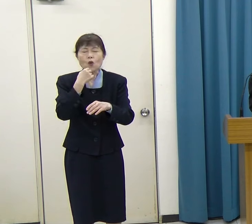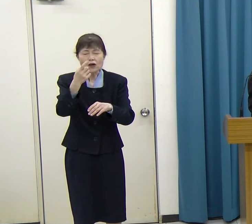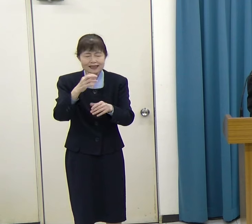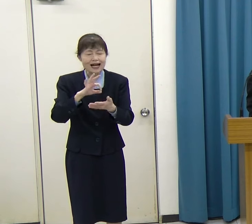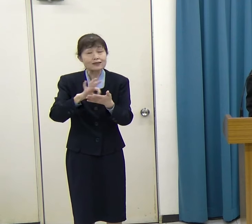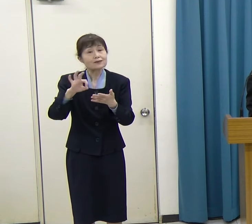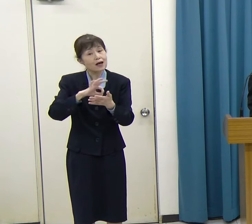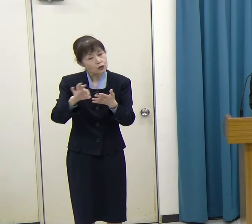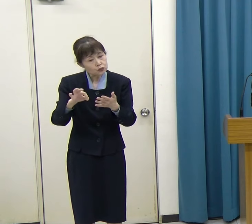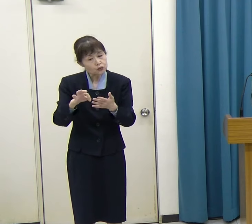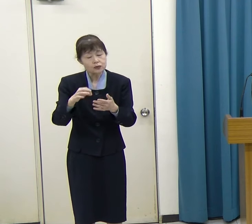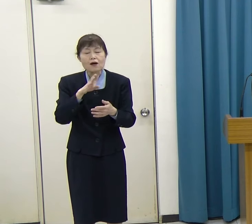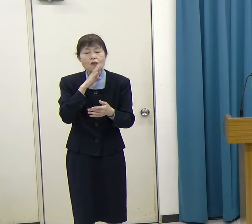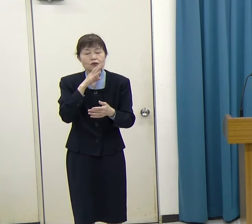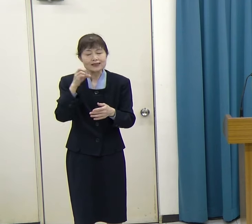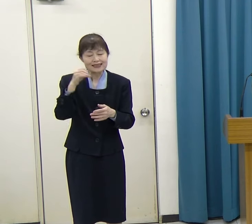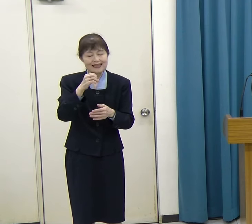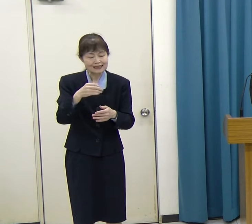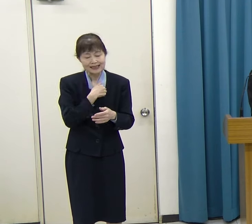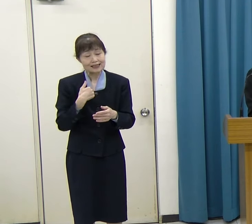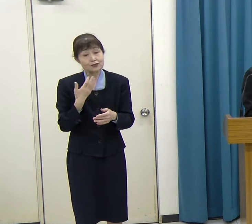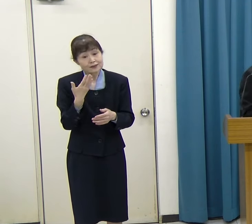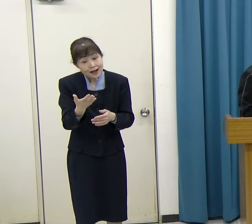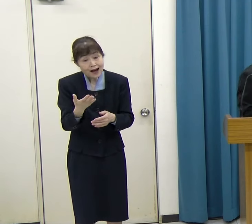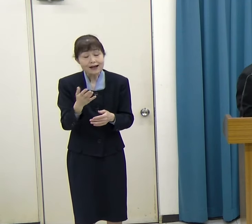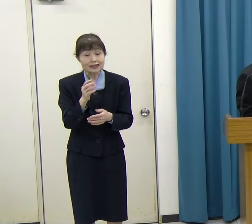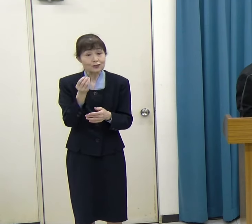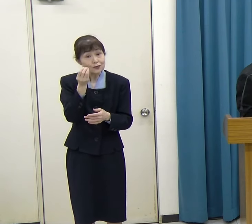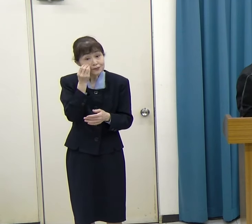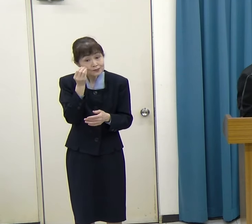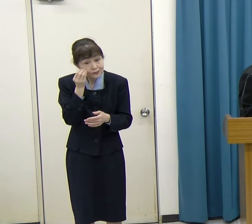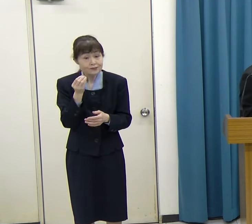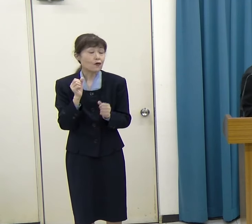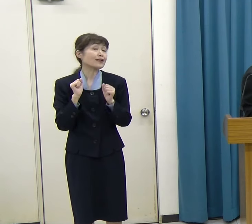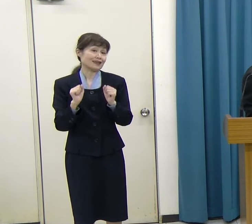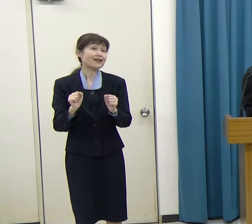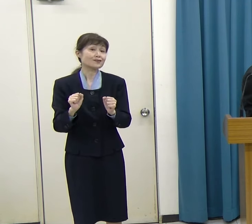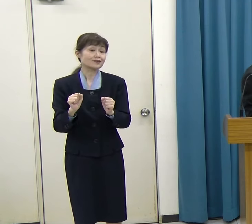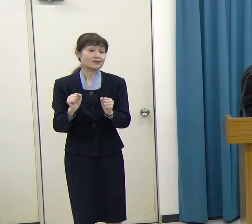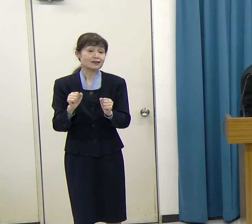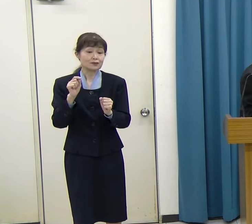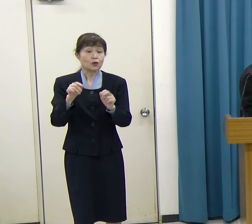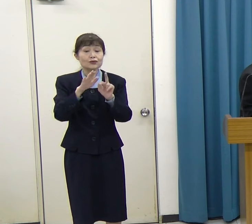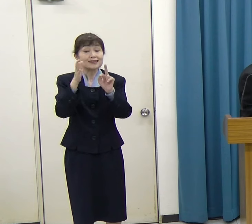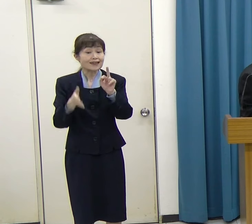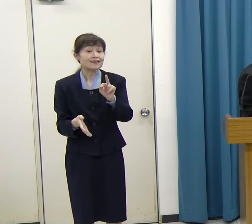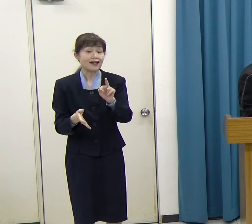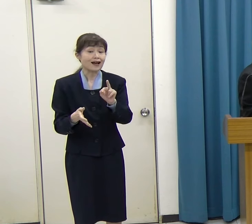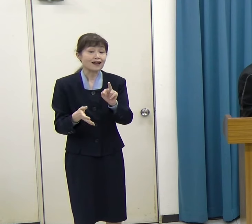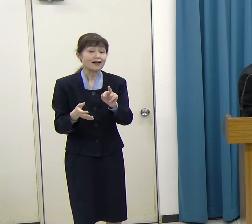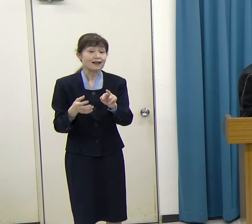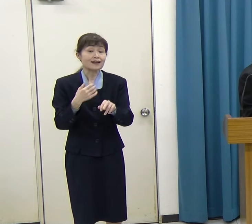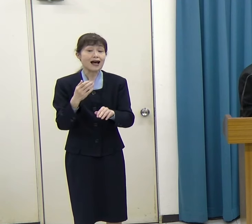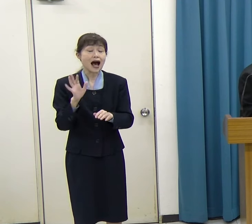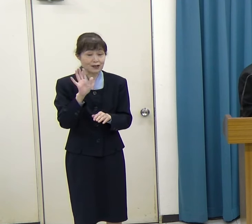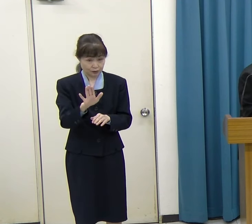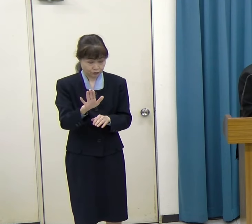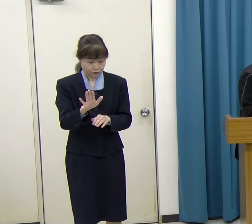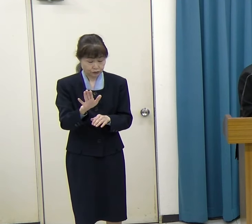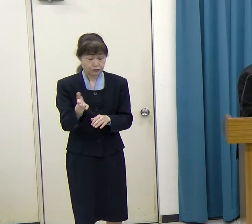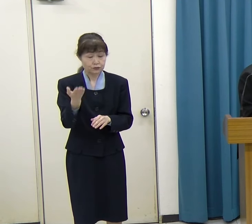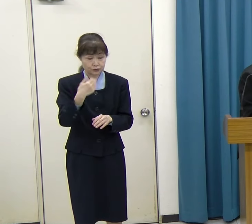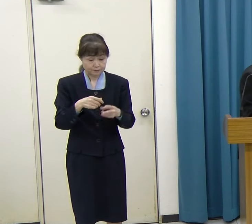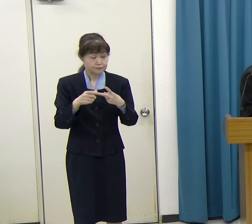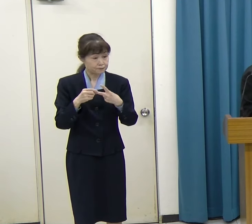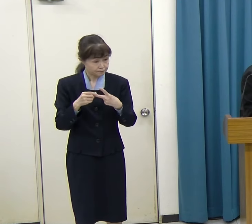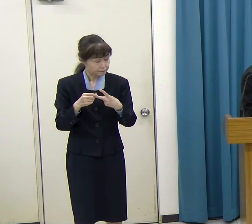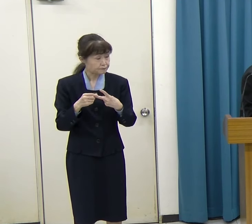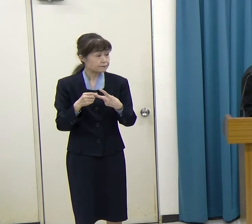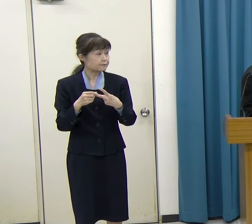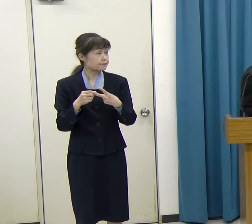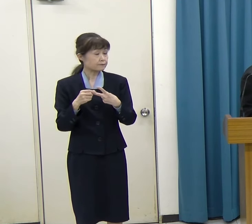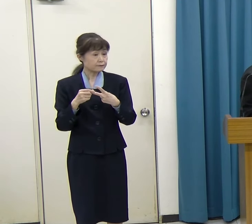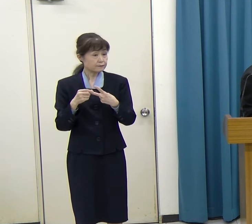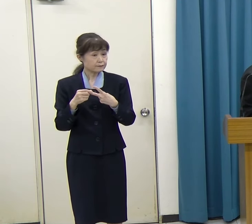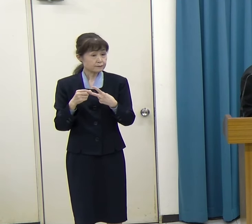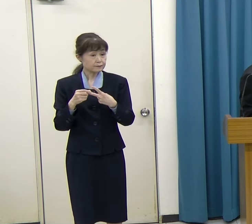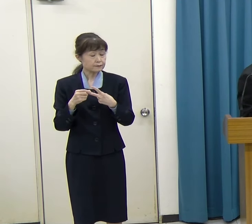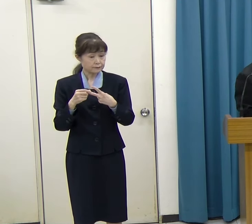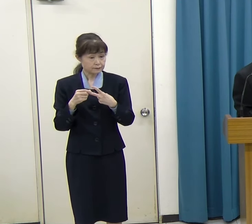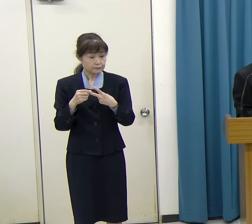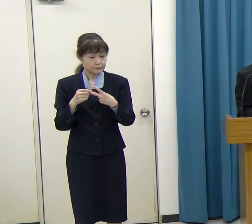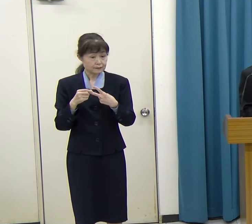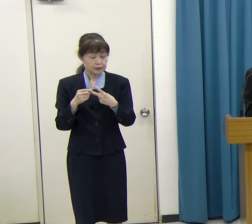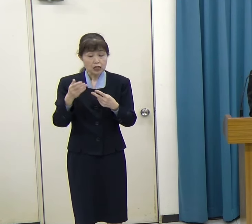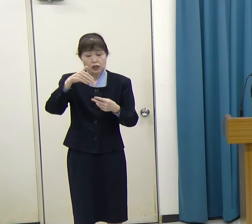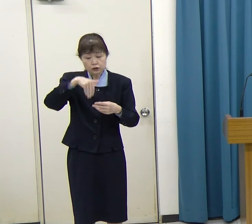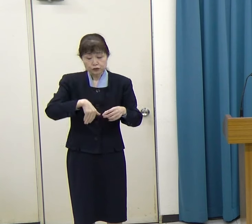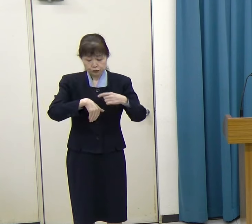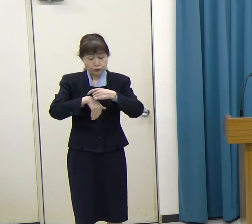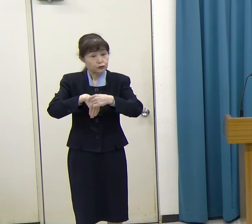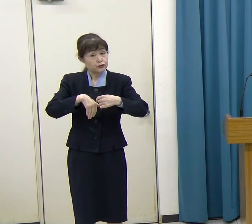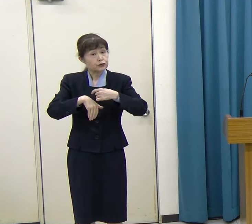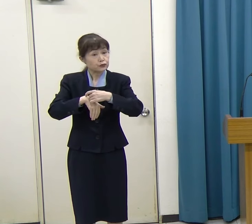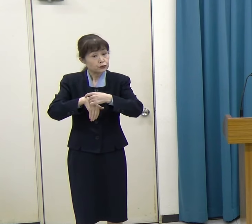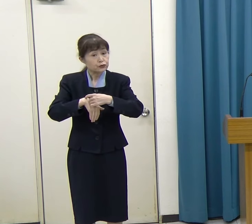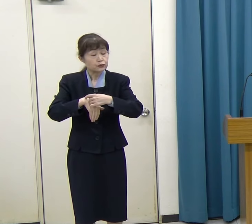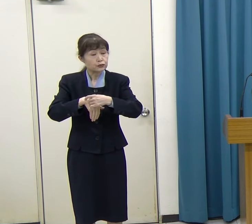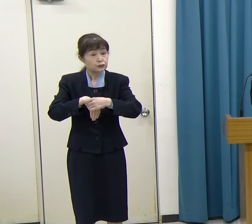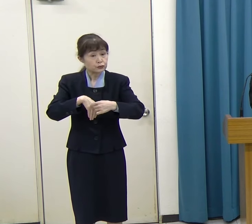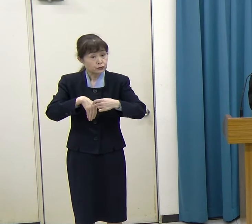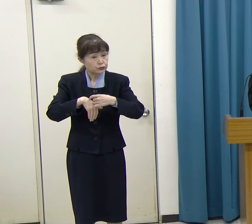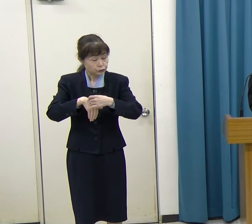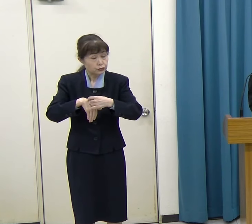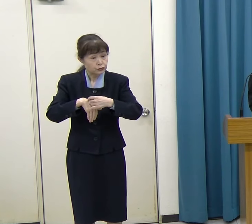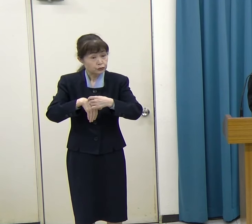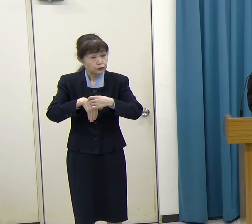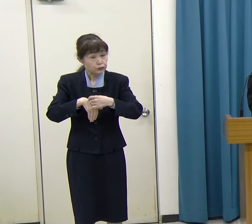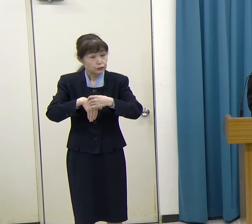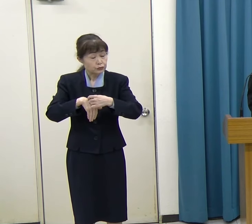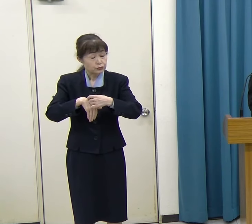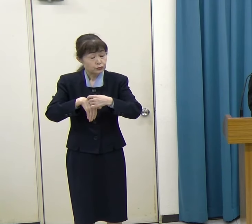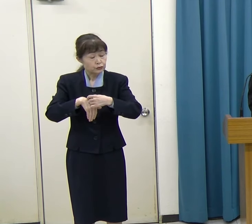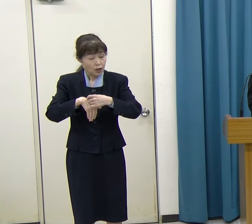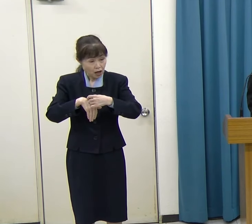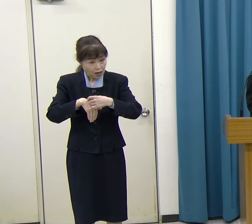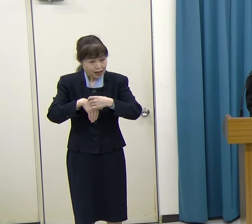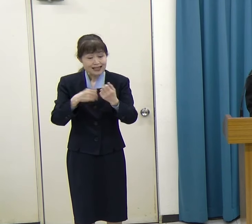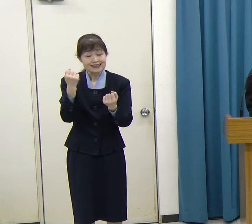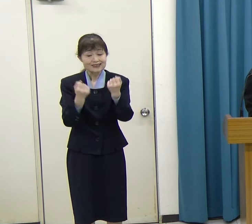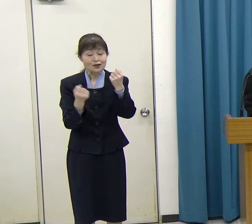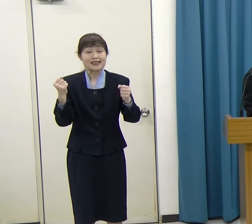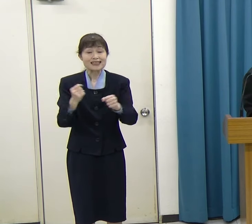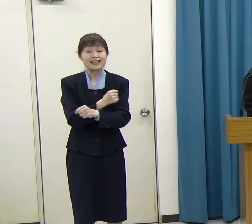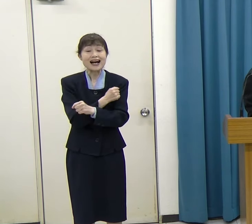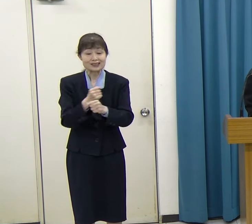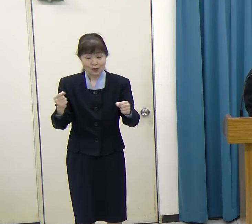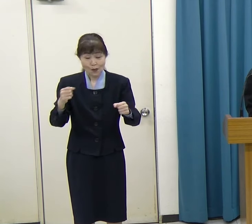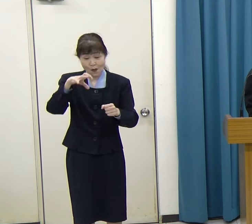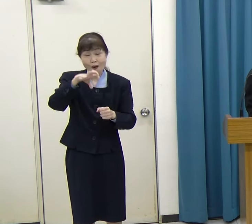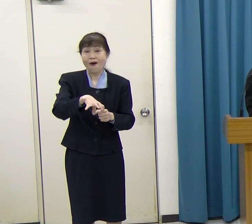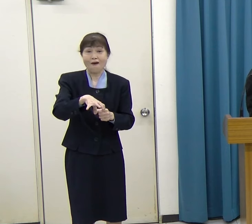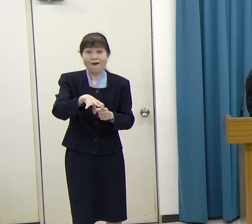それから、もう一つの強みは、ご存じの通り、北部九州は自動車産業の一大拠点ということです。